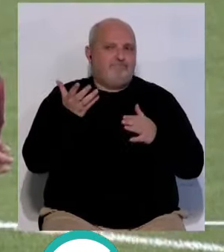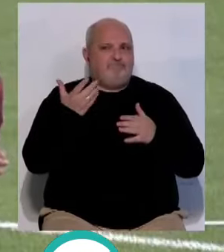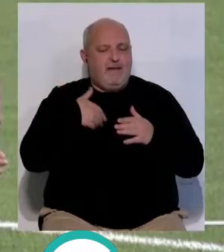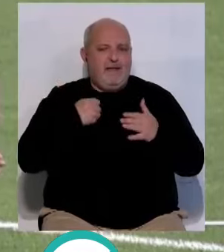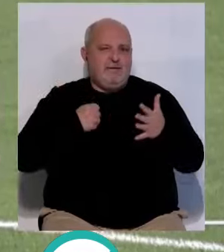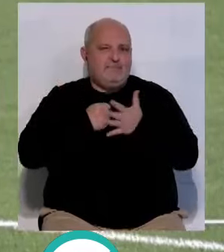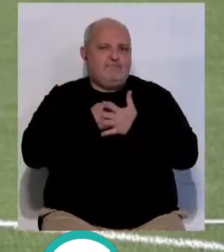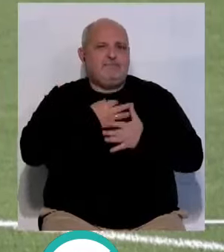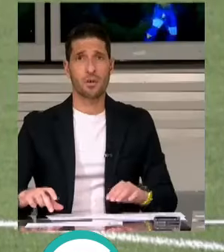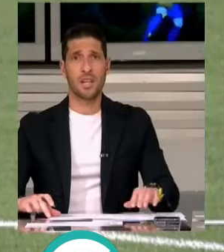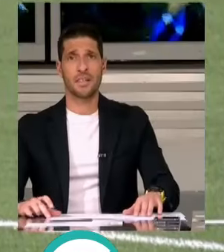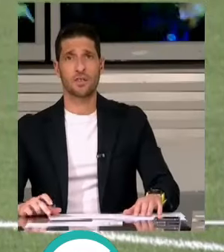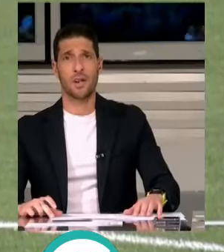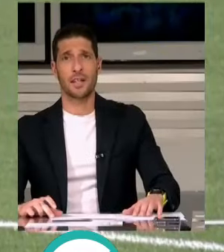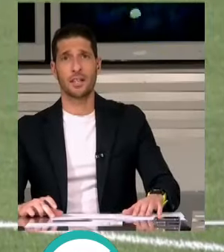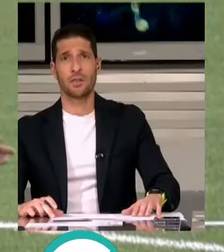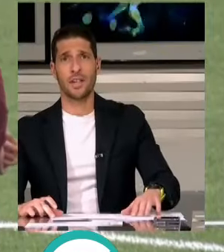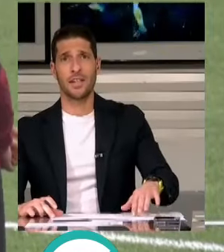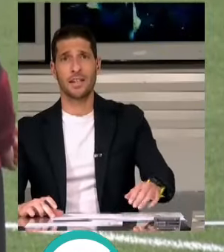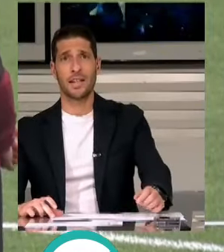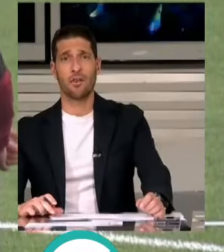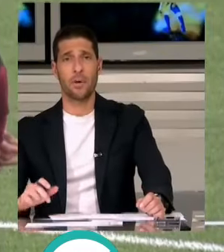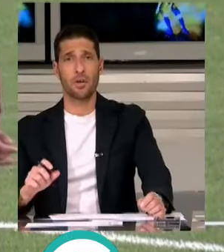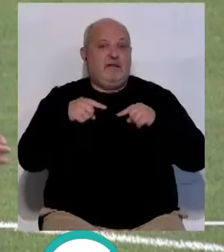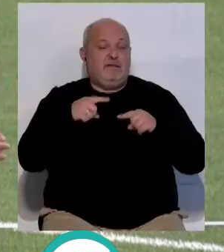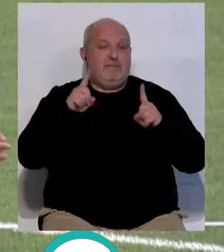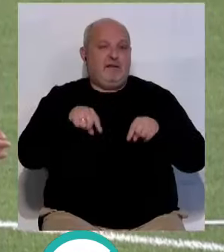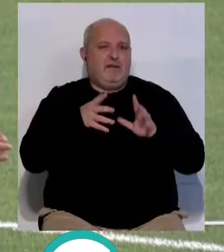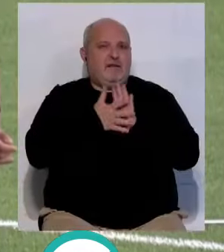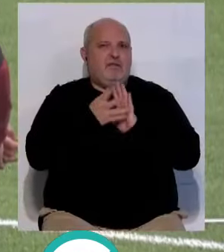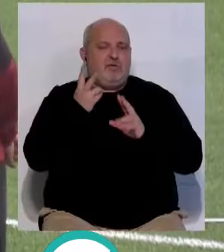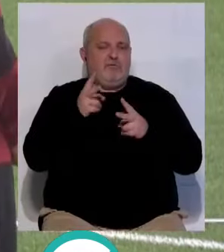límite ya vamos ahora con el debate sobre el crédito del entrenador pero dos apuntes sobre